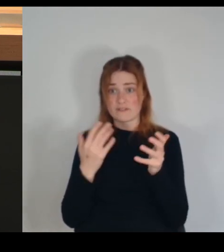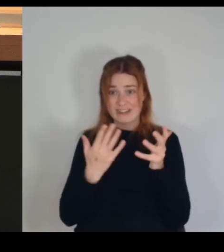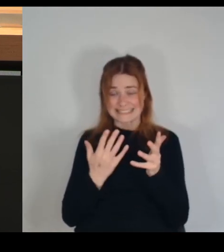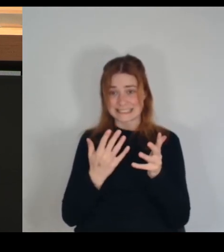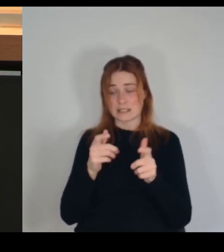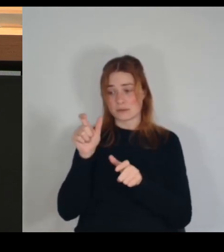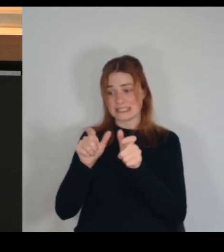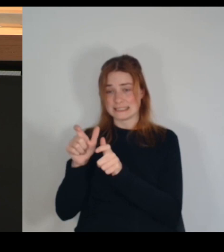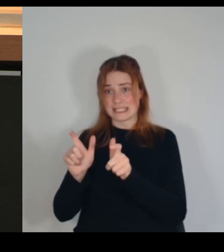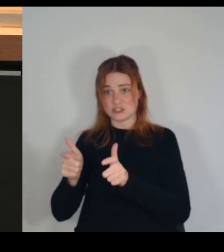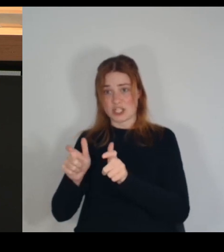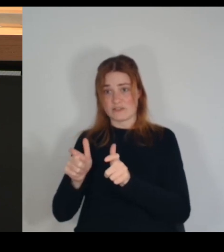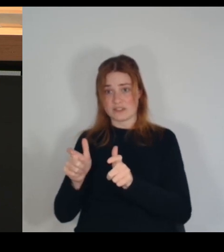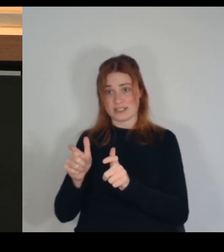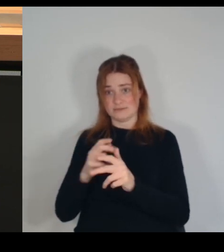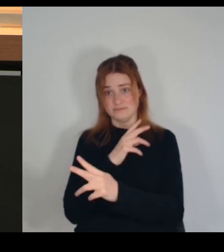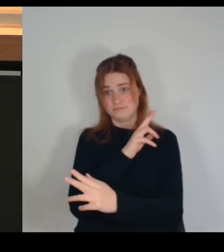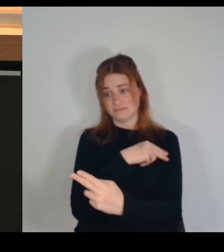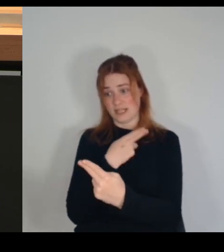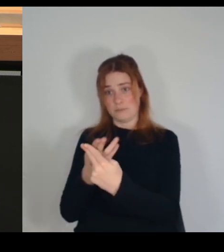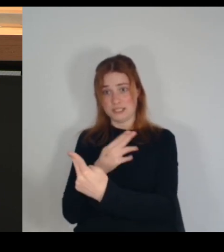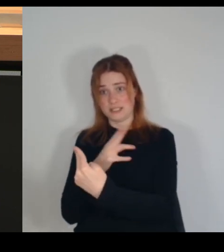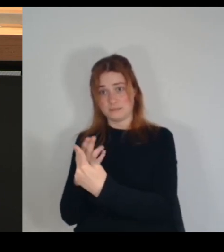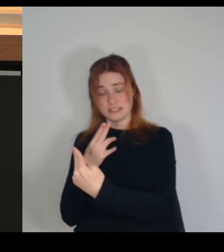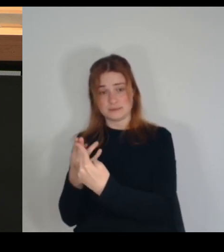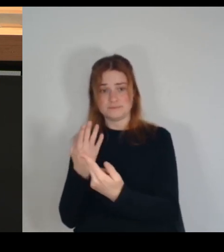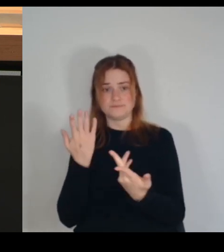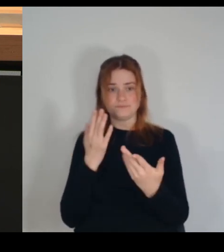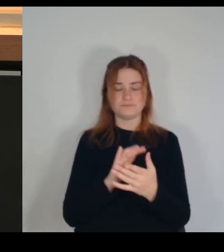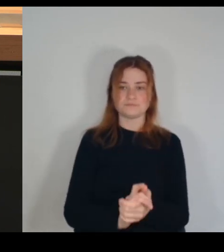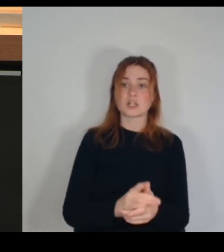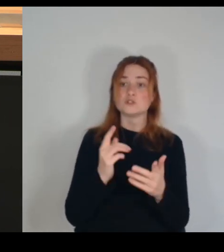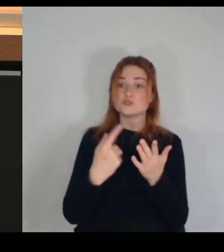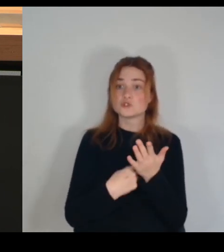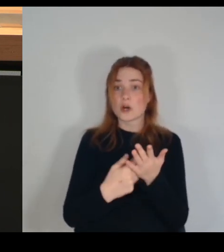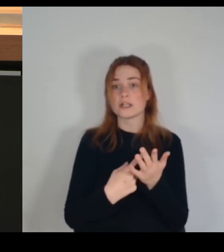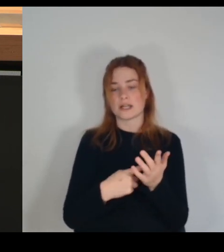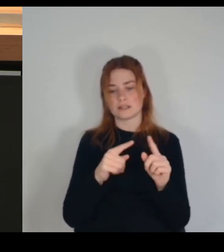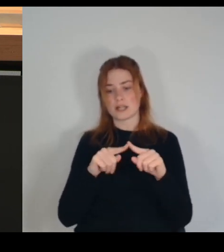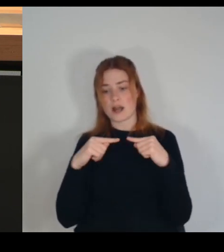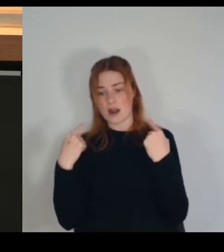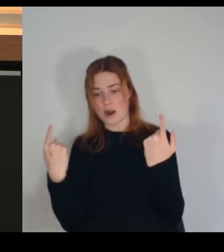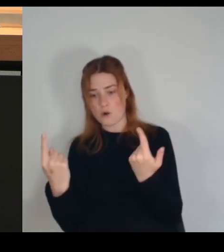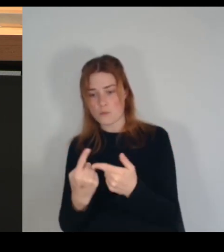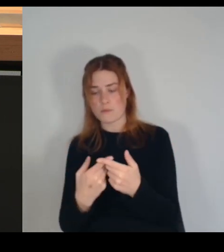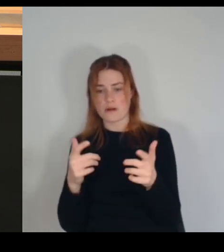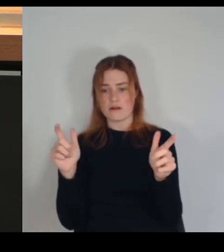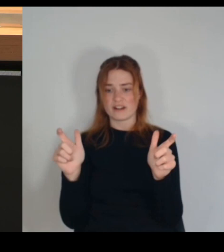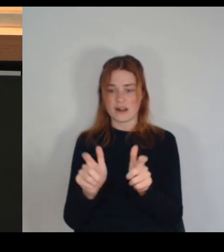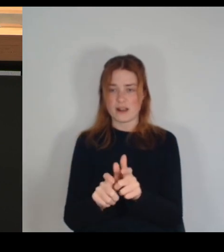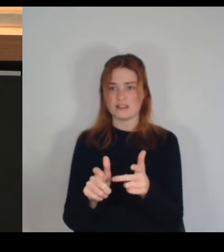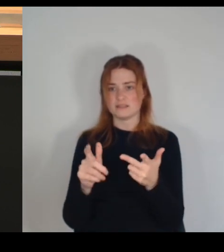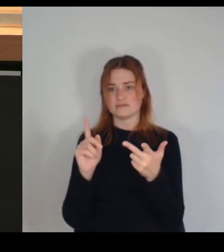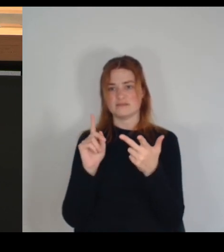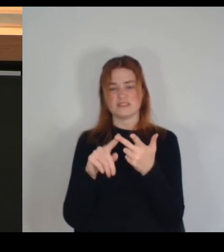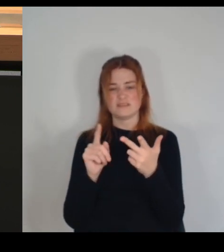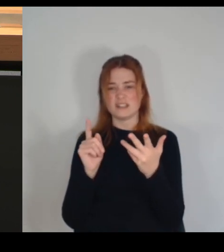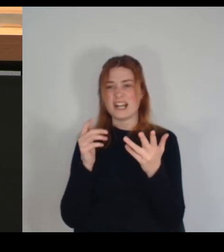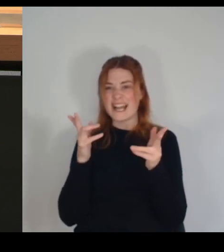fehlendem Wohnraum und dysfunktionaler Verwaltung halten wir echte Fachkräfte von der Migration ab. Also wir erreichen genau das Gegenteil von dem